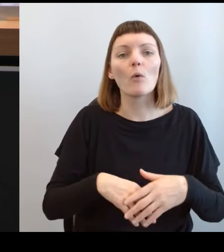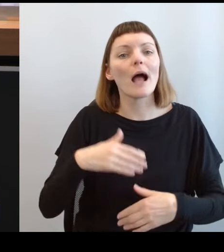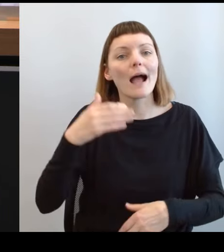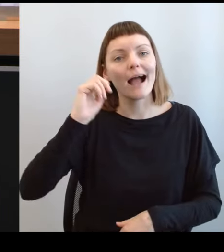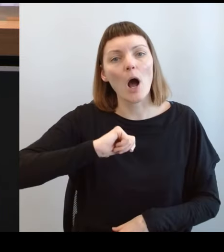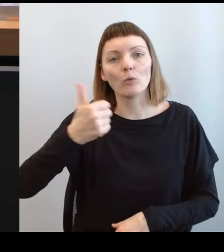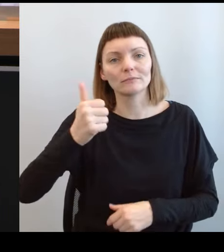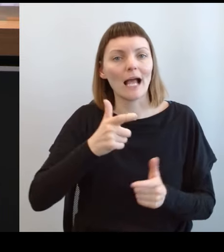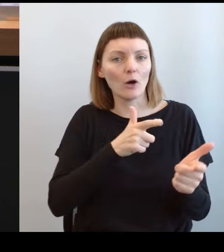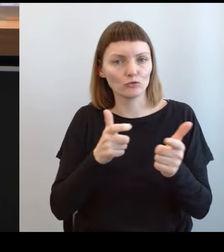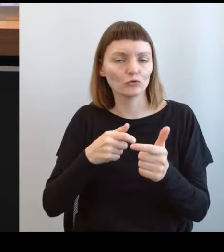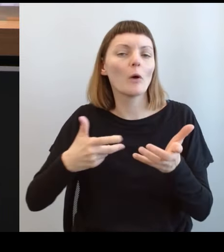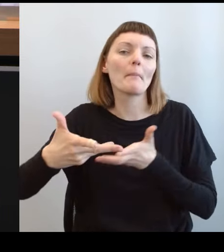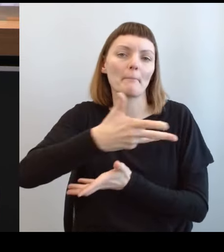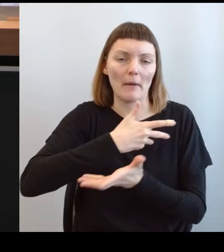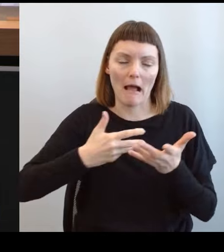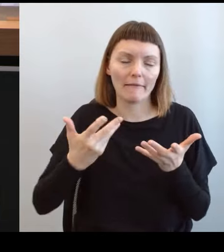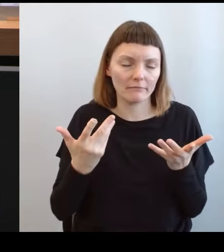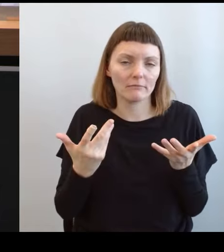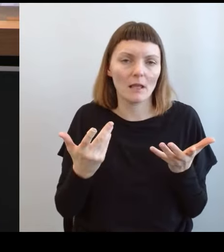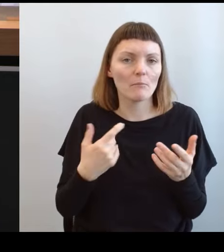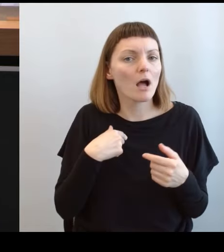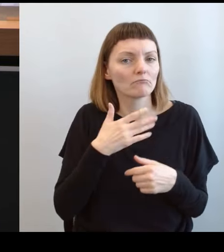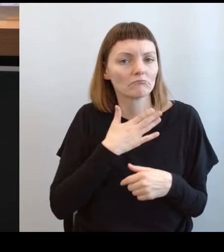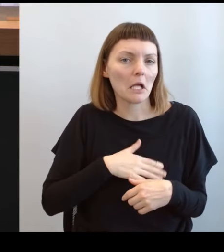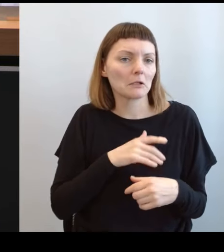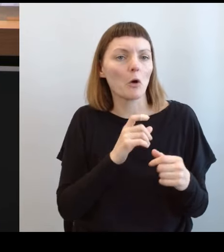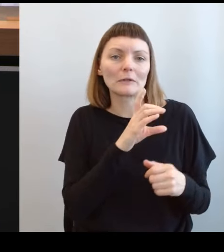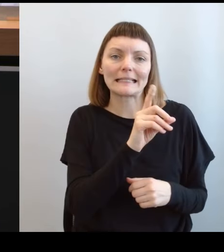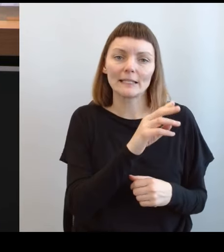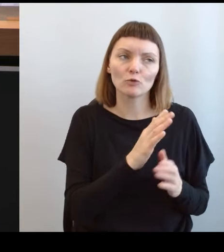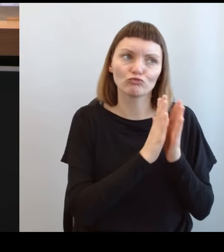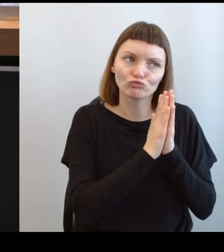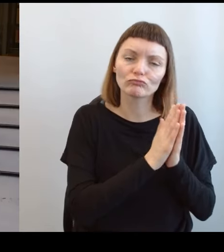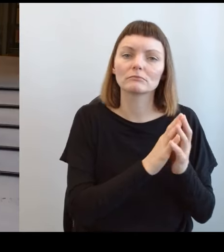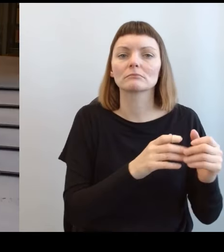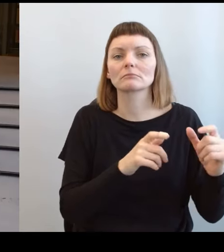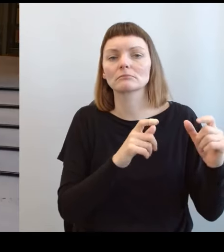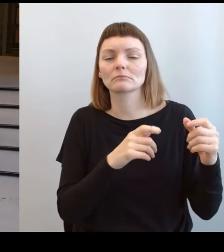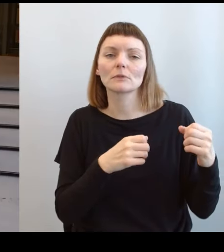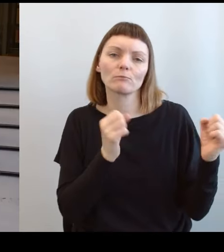Vielen Dank. (Rednerwechsel) Herzlichen Dank! Dann hat haben die Grünen für den